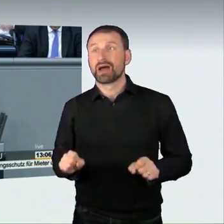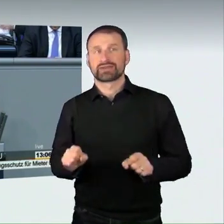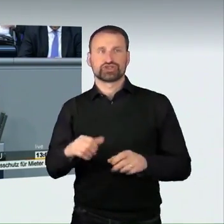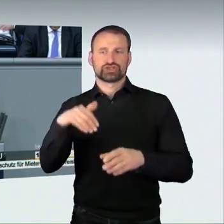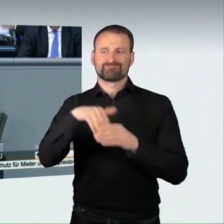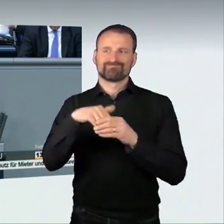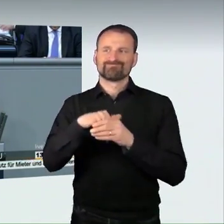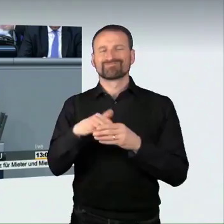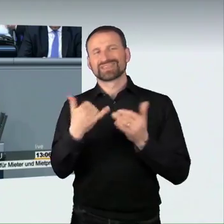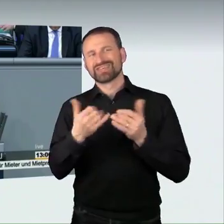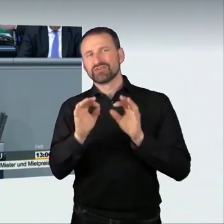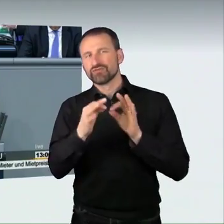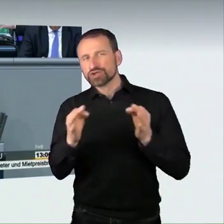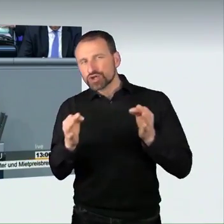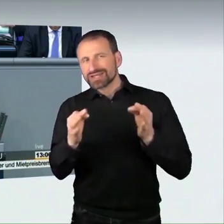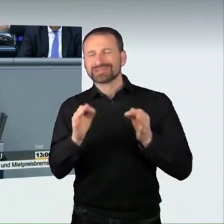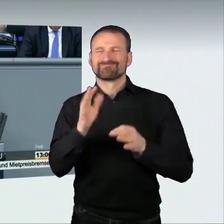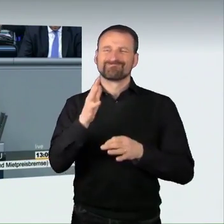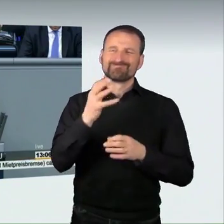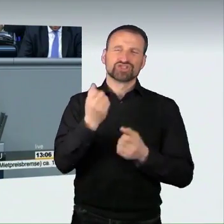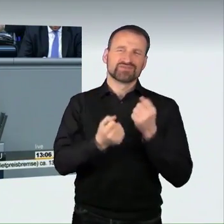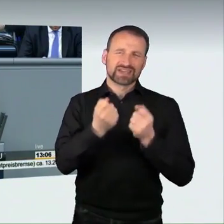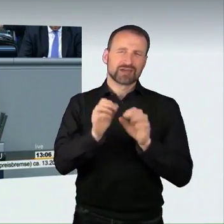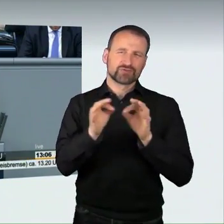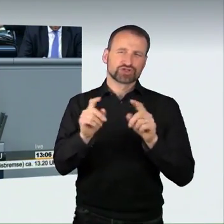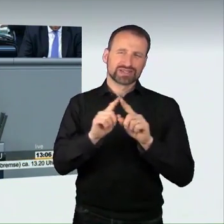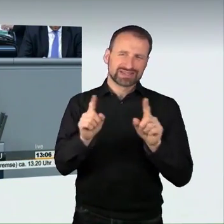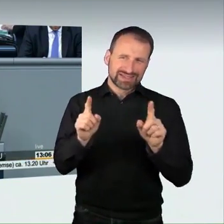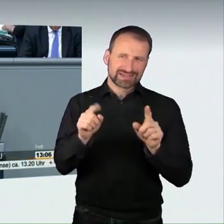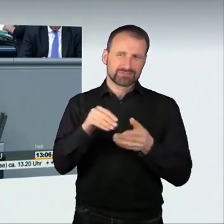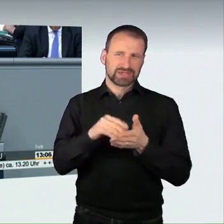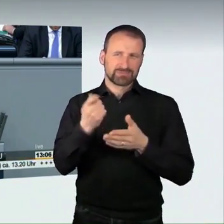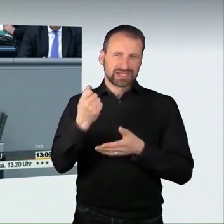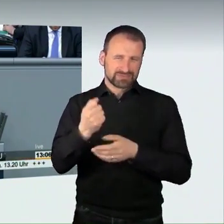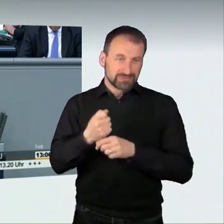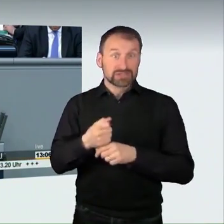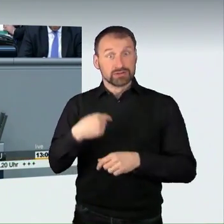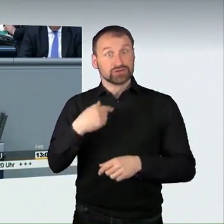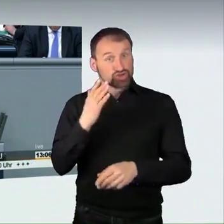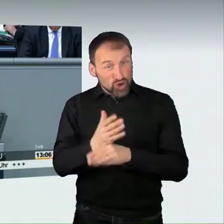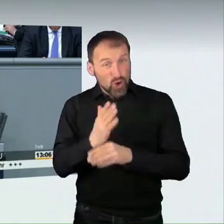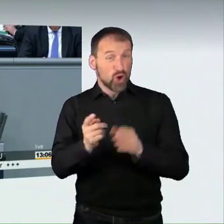an welchen Stellen sie systembedingt zum Teil nicht funktionieren kann. Genau da, wo sie nicht funktioniert, nämlich in den Ballungsräumen,